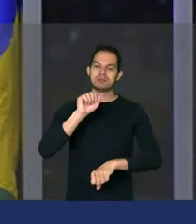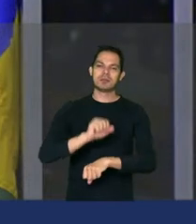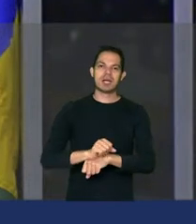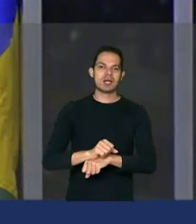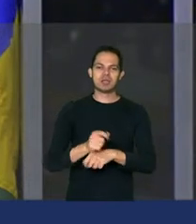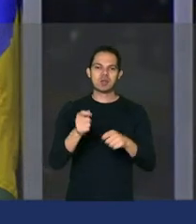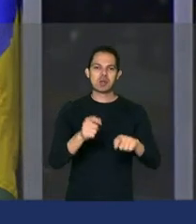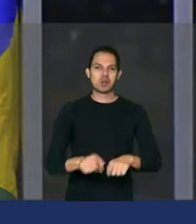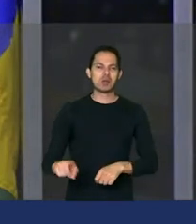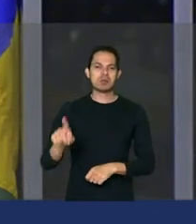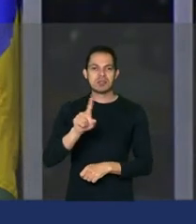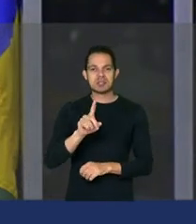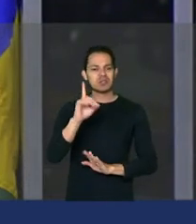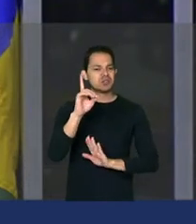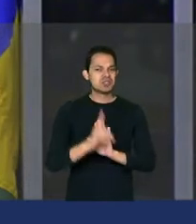FAZER GREVE PARA CONQUISTAR